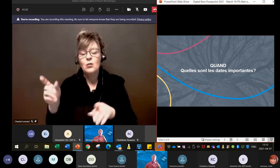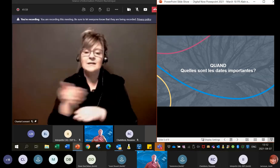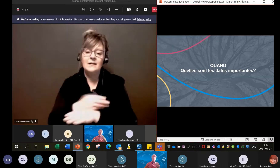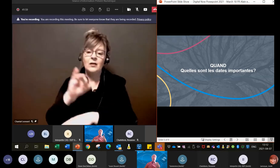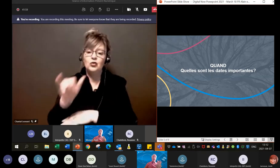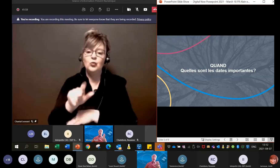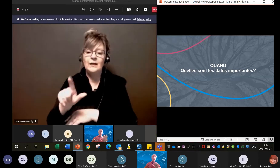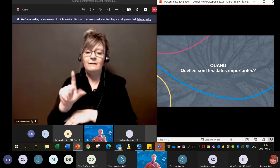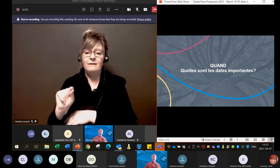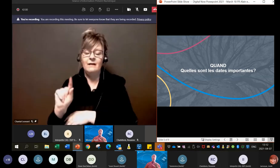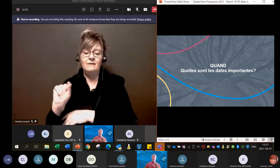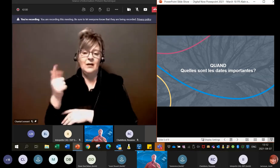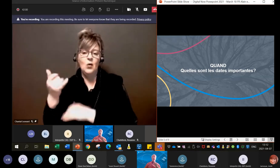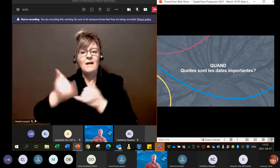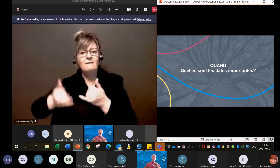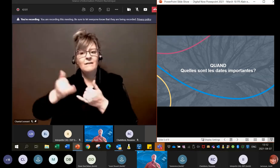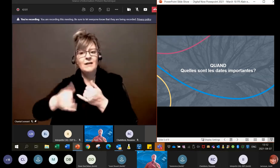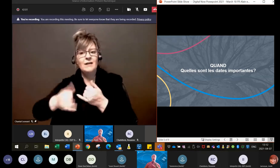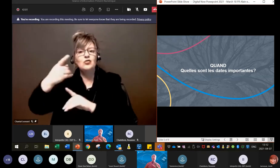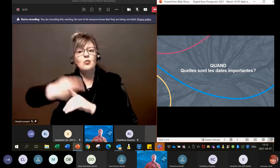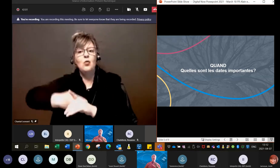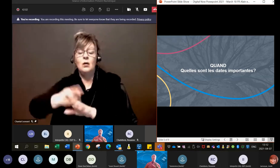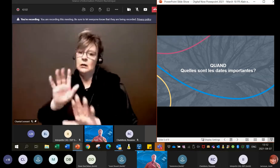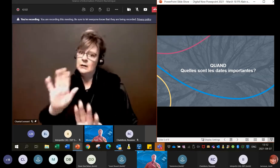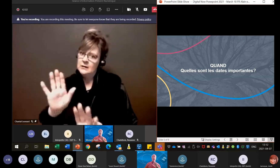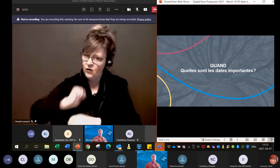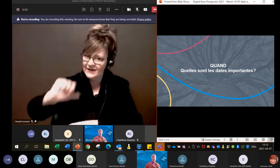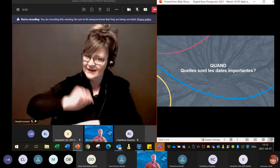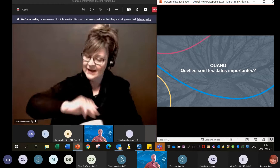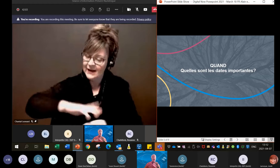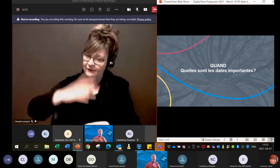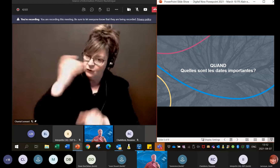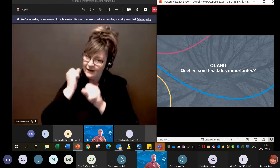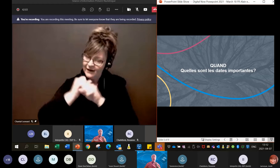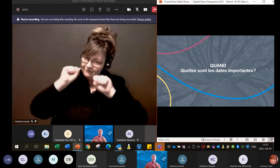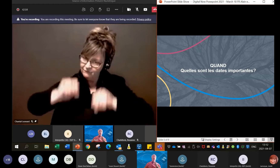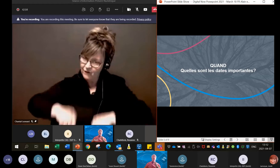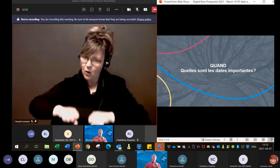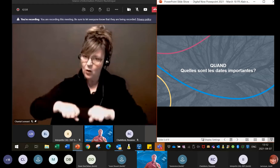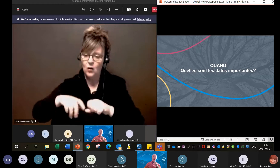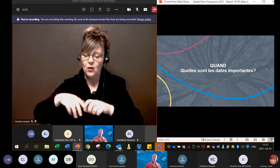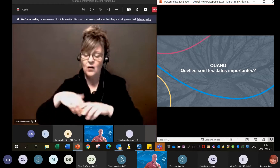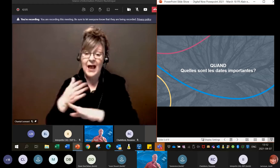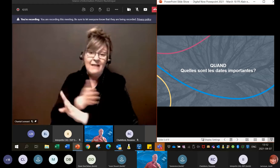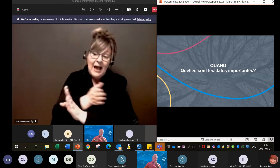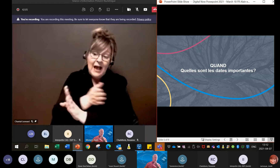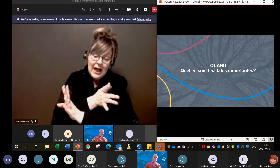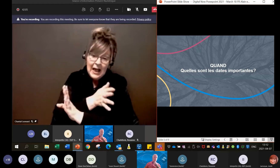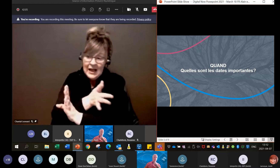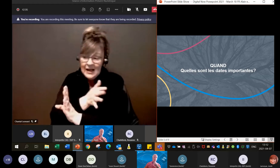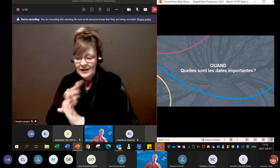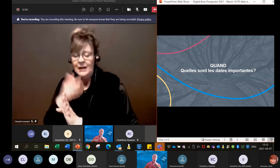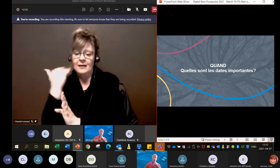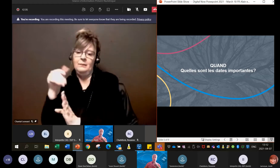On va essayer, on va travailler très fort à livrer des résultats avant, mais il faut